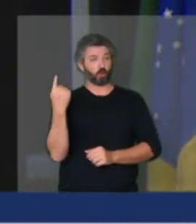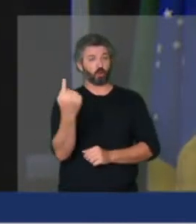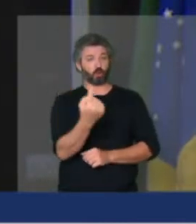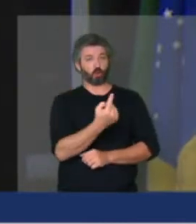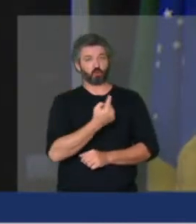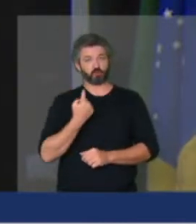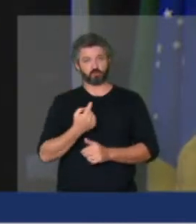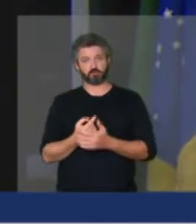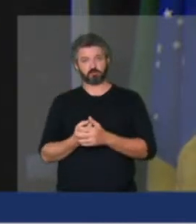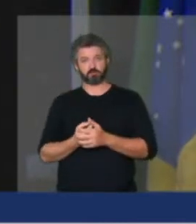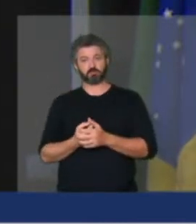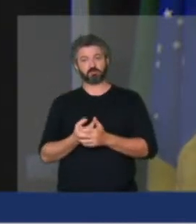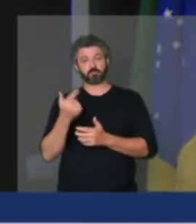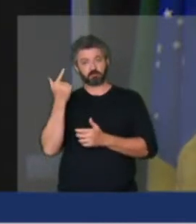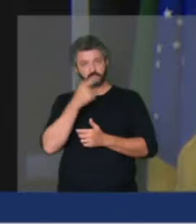DE PODERMOS PARTICIPAR DESSE MOMENTO-- PARA... PARA... PARA